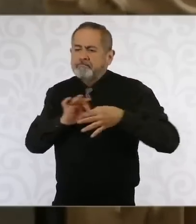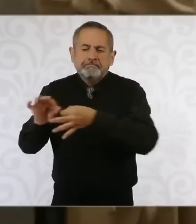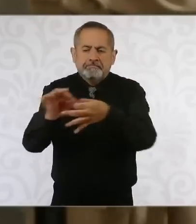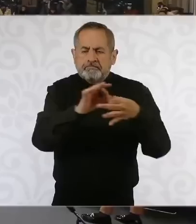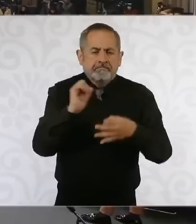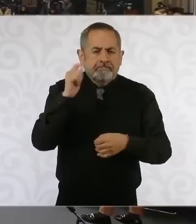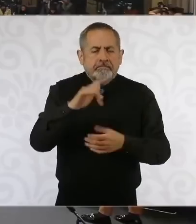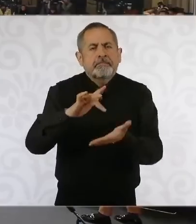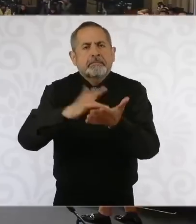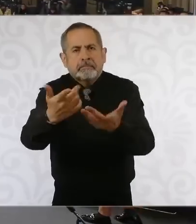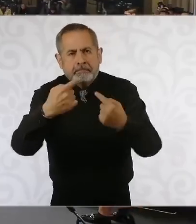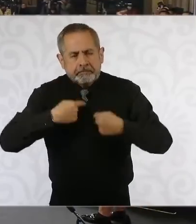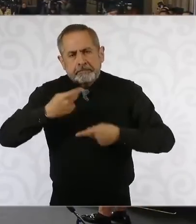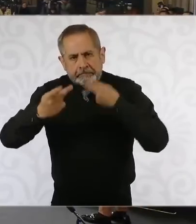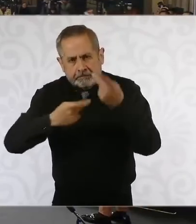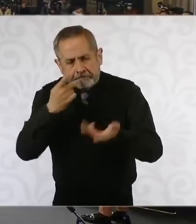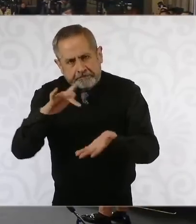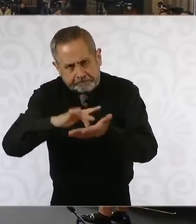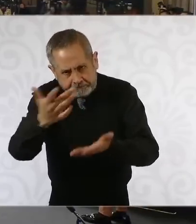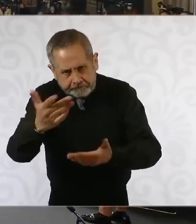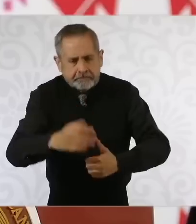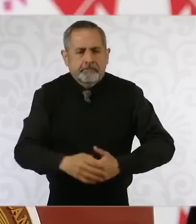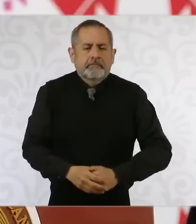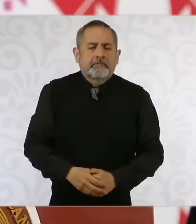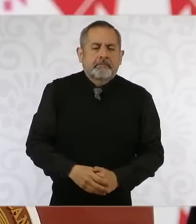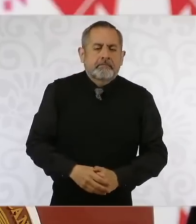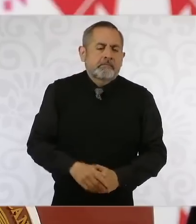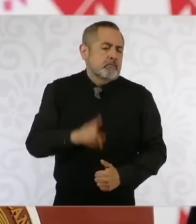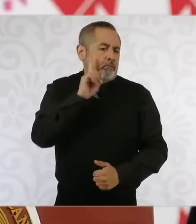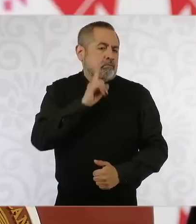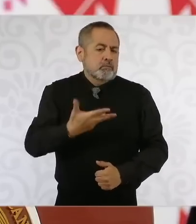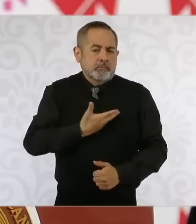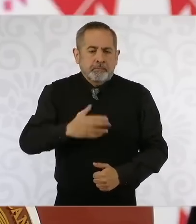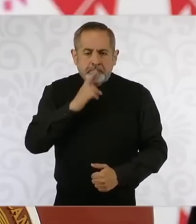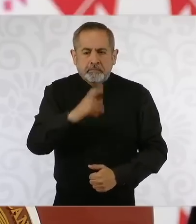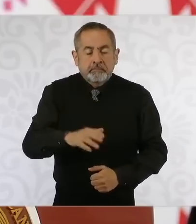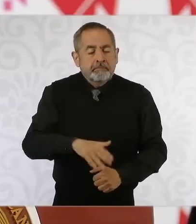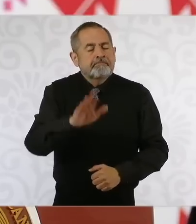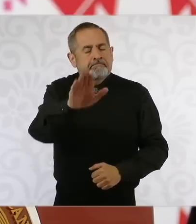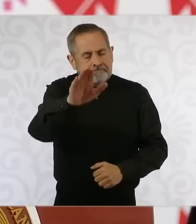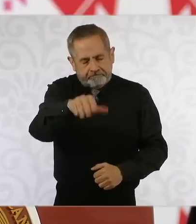la palabra presidenta Guanajuato sigue siendo el estado con mayor número de homicidios en el